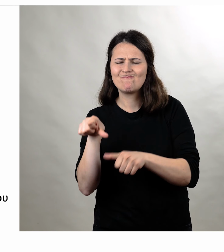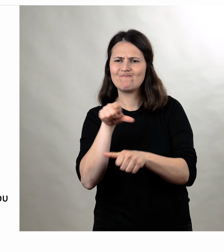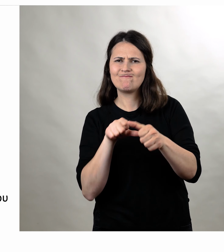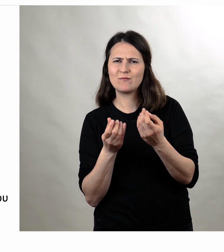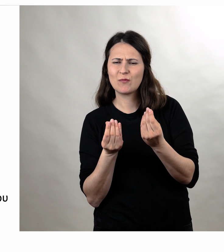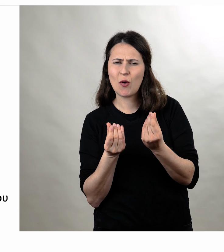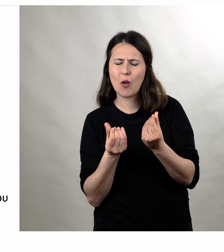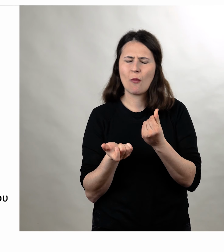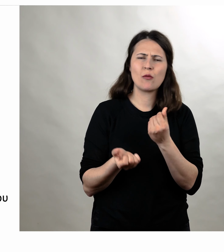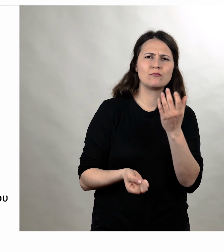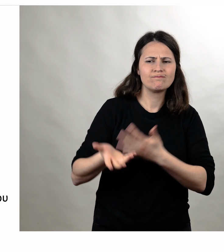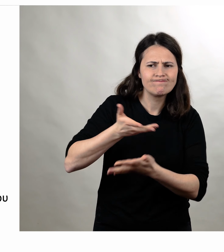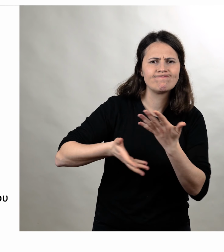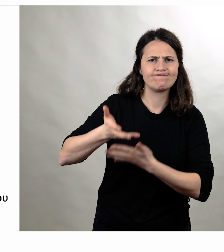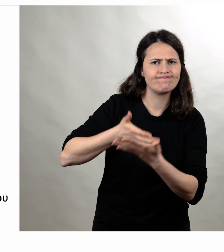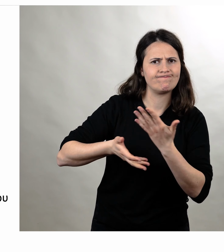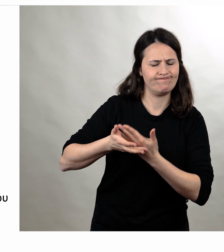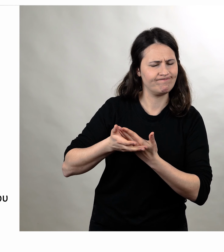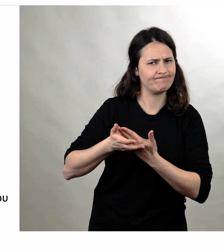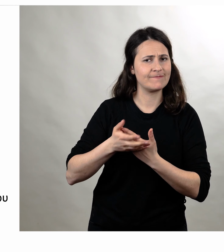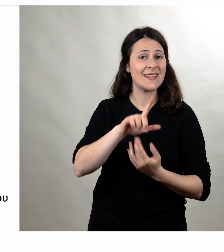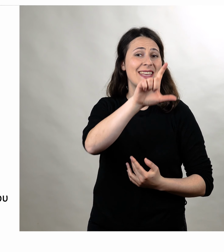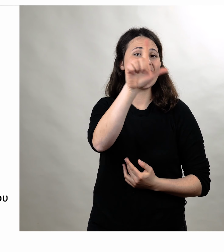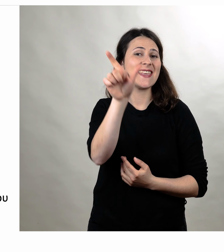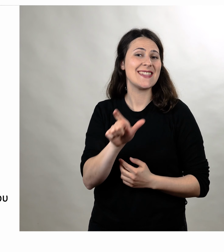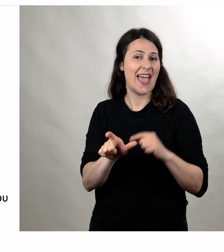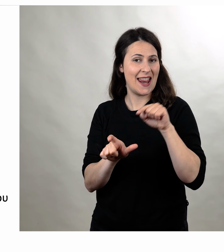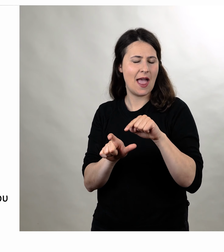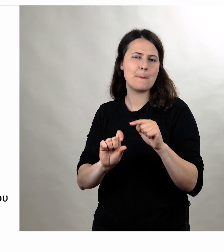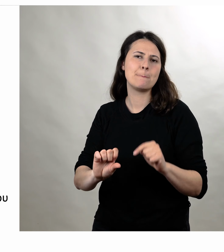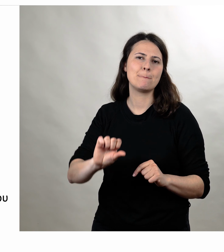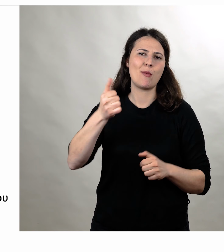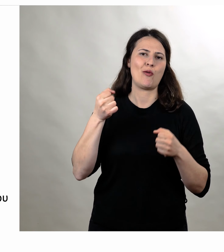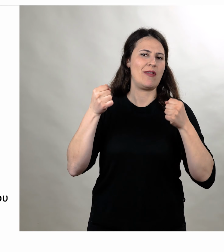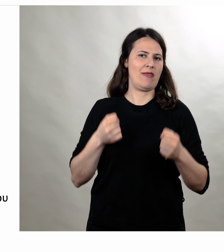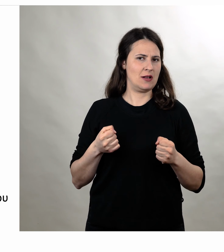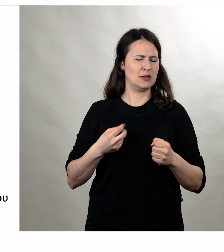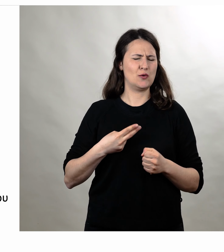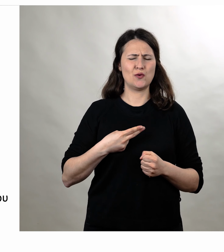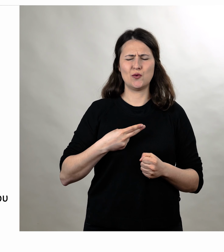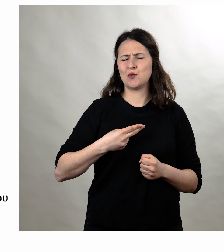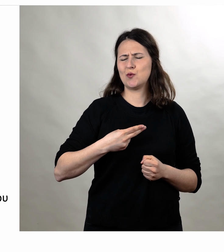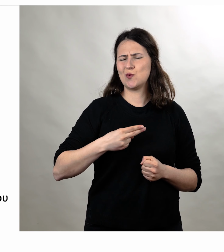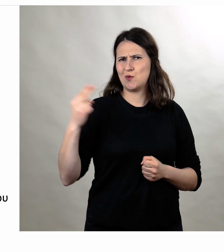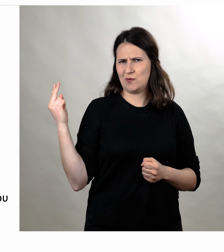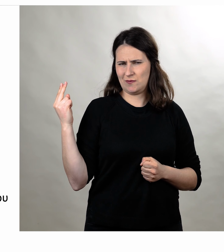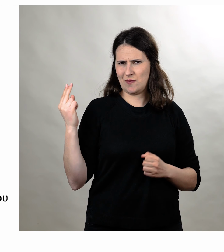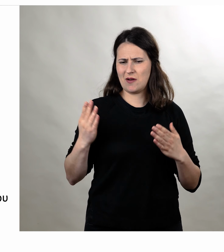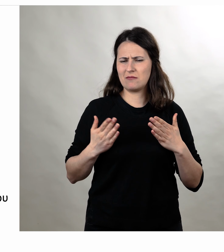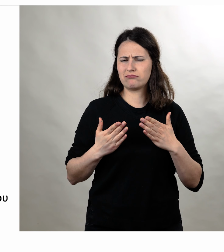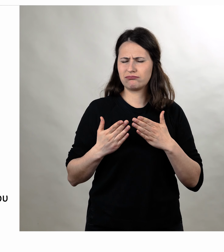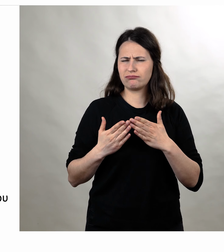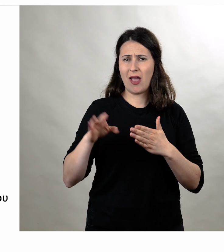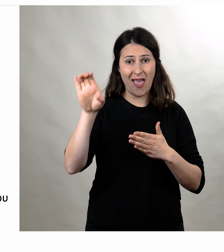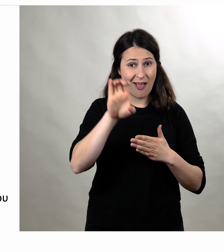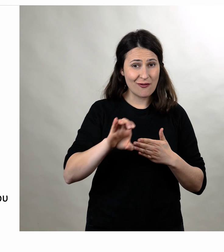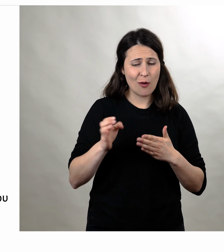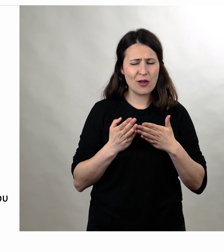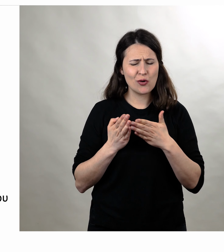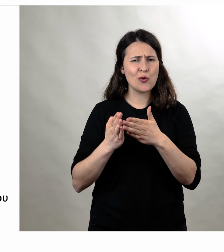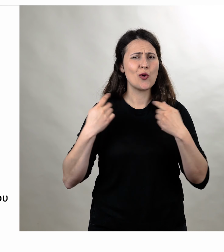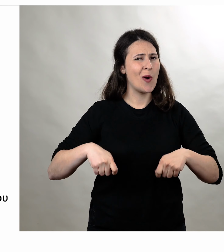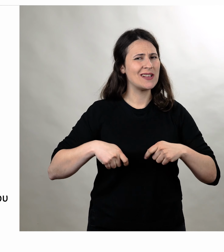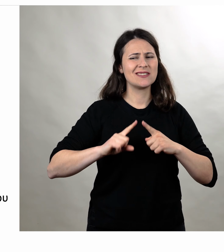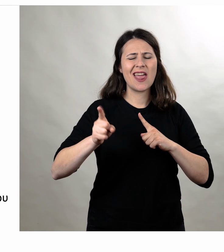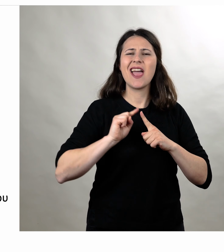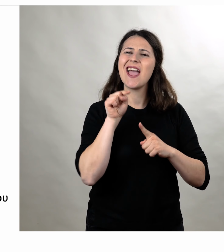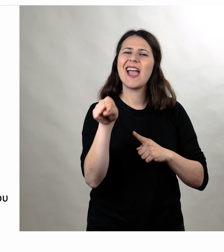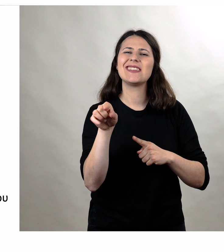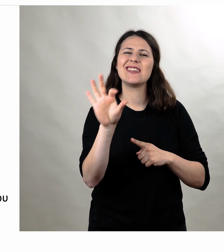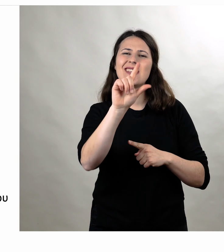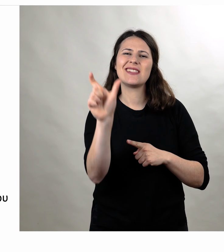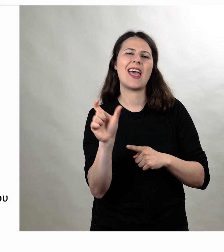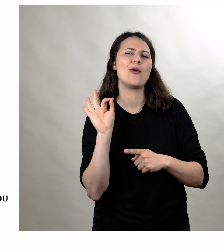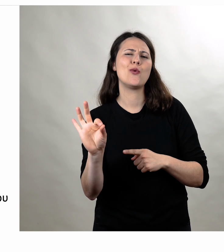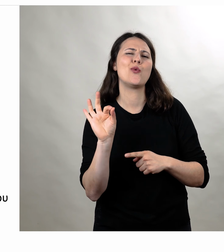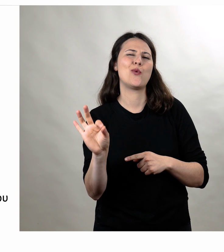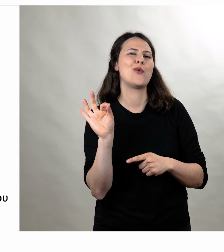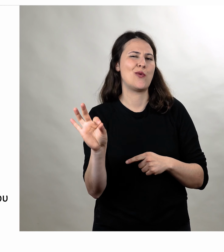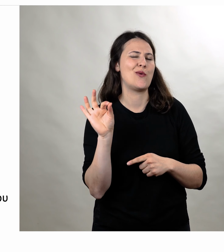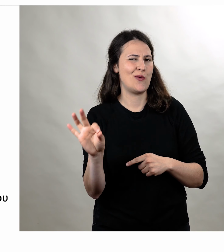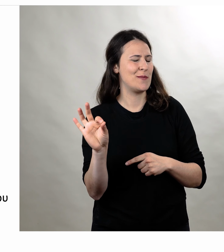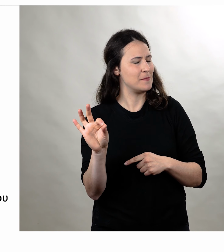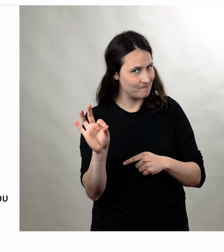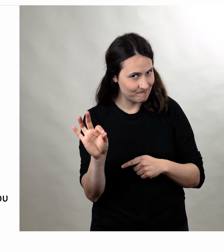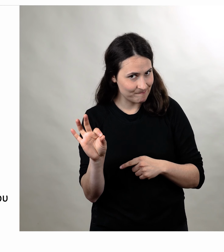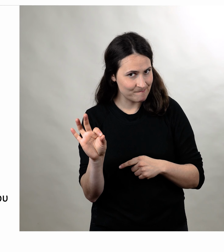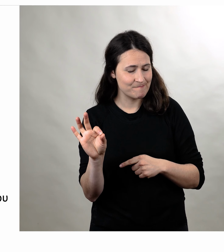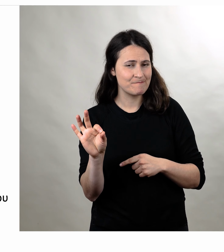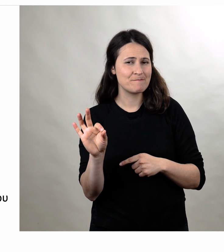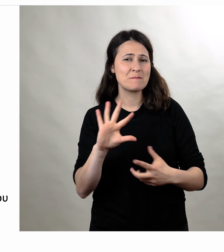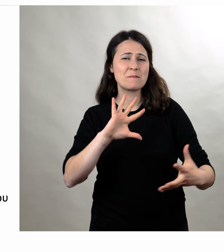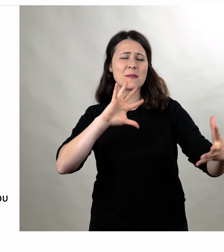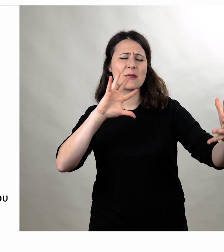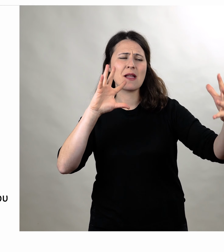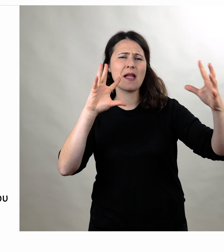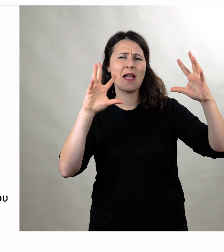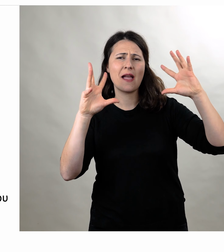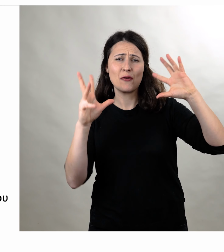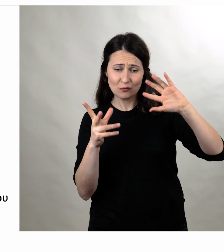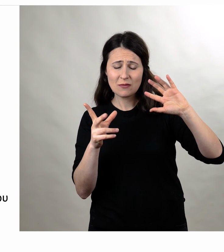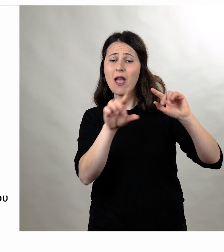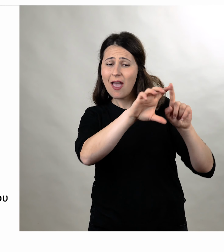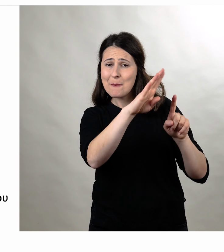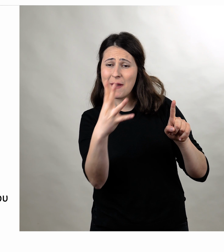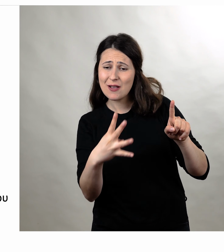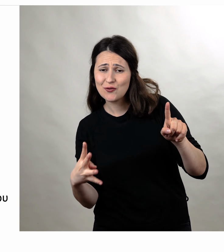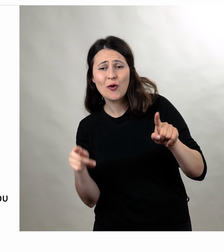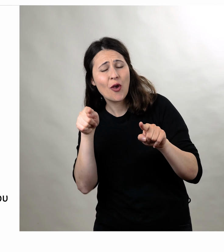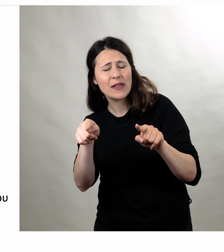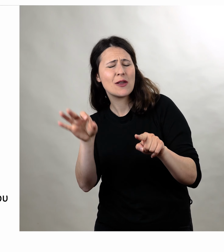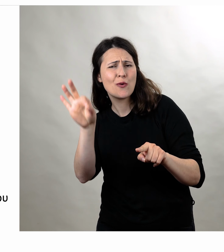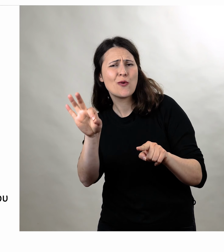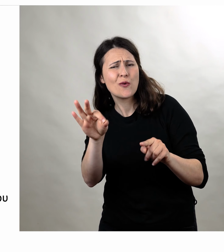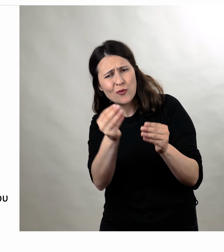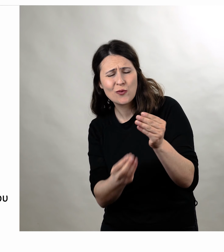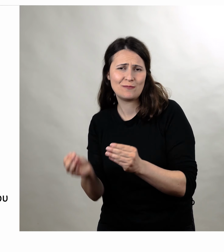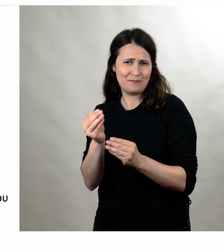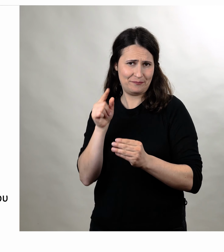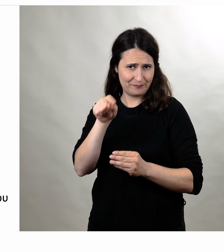Η Ιταλία έχει κερδίσει την πρώτη θέση ως προορισμός για Ευρωπαϊκές κρουαζιέρες, ενώ είναι από τους κορυφαίους προορισμούς σε ολόκληρη τη Μεσόγειο.